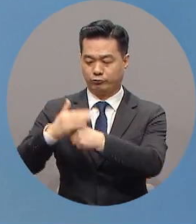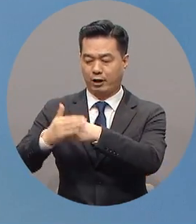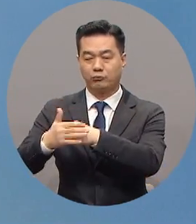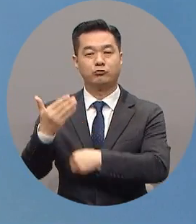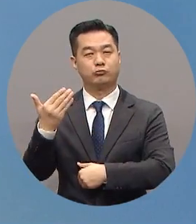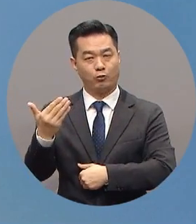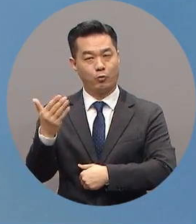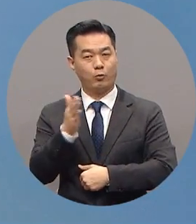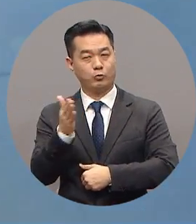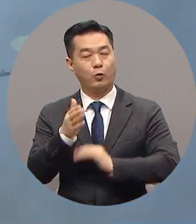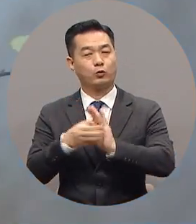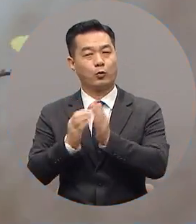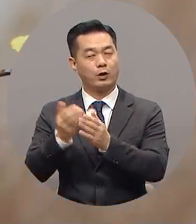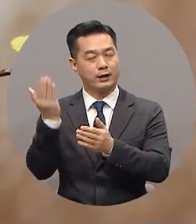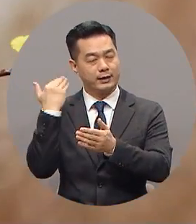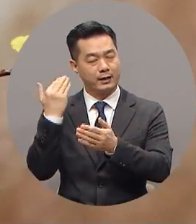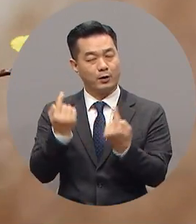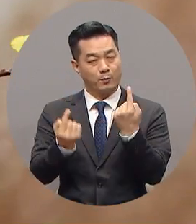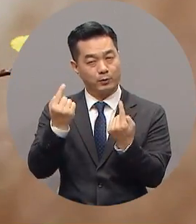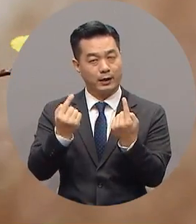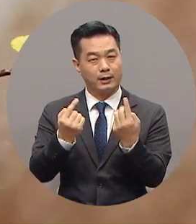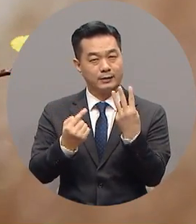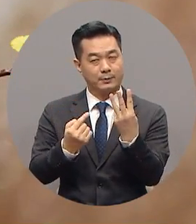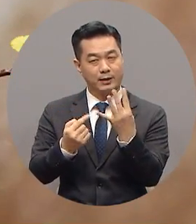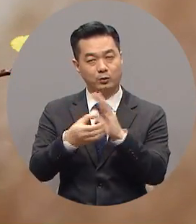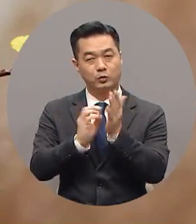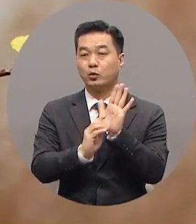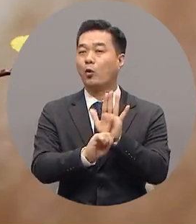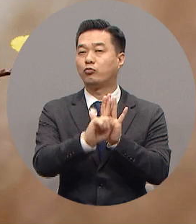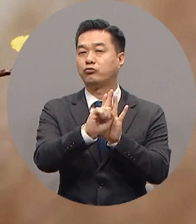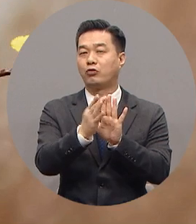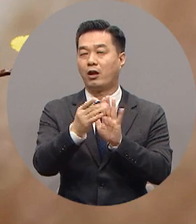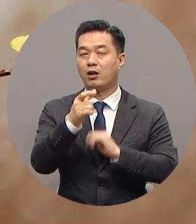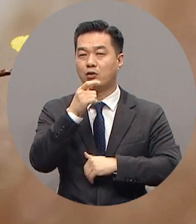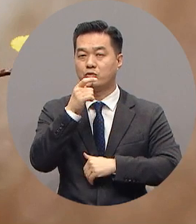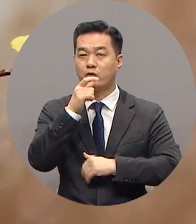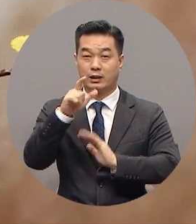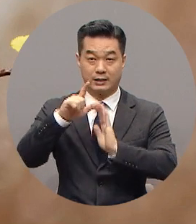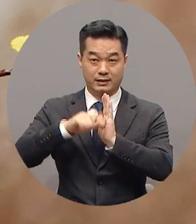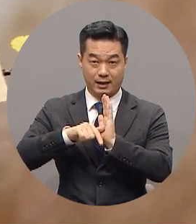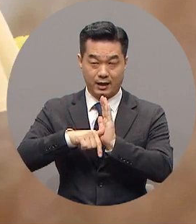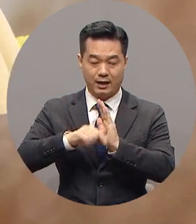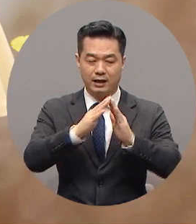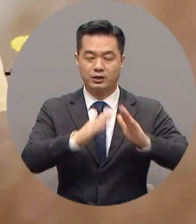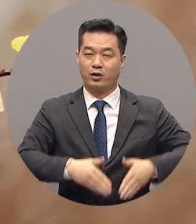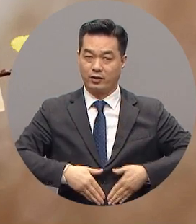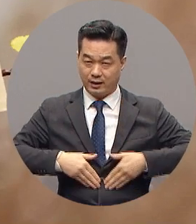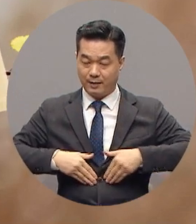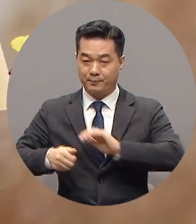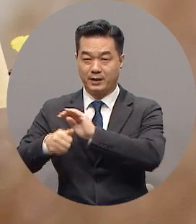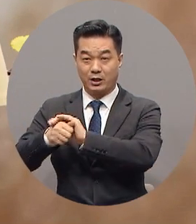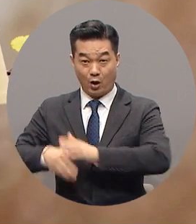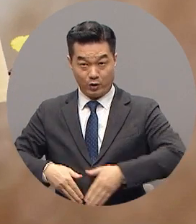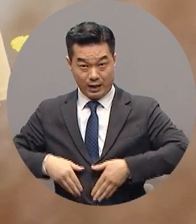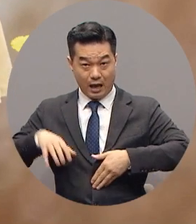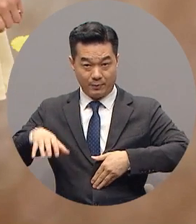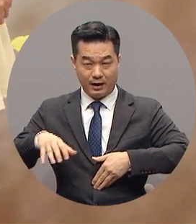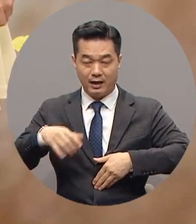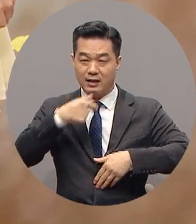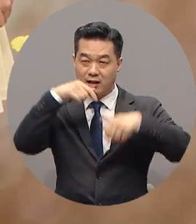오늘 낮 최고기온 서울이 6도, 광주와 대구9도 안팎으로 예년 수준을 3, 4도가량 웃돌겠습니다.